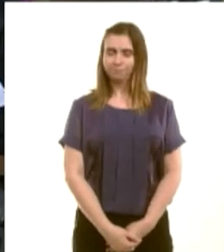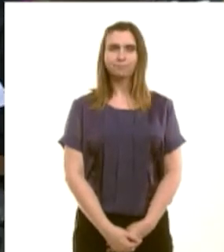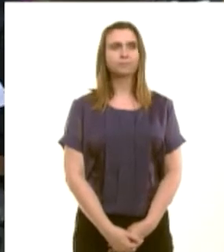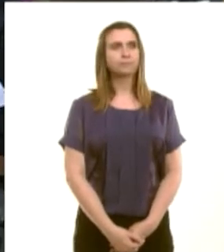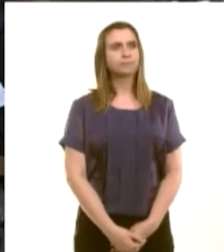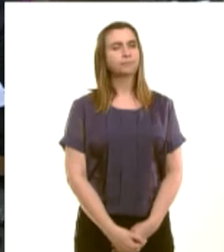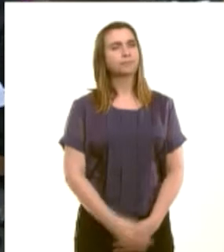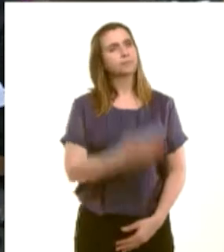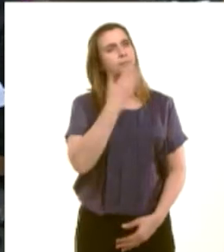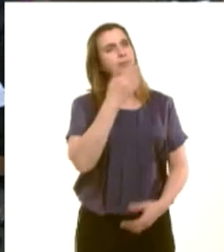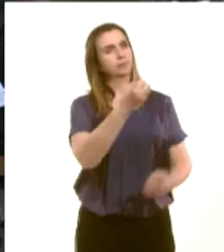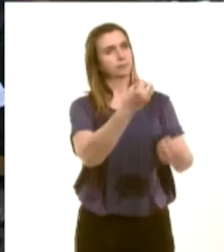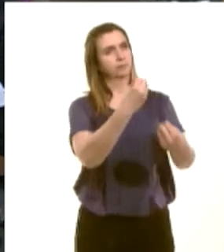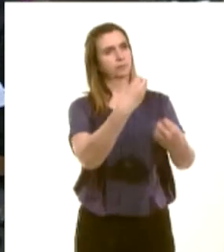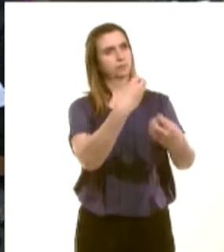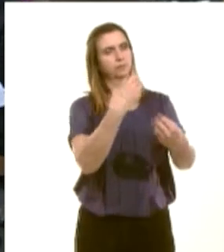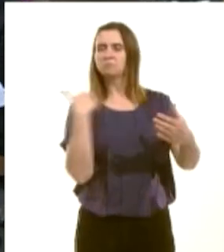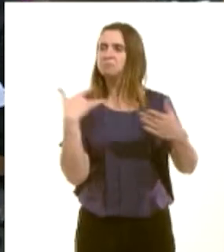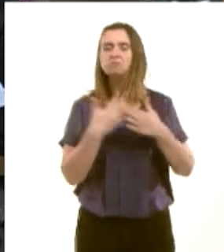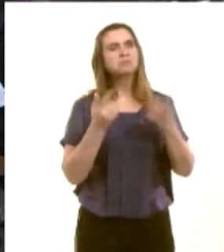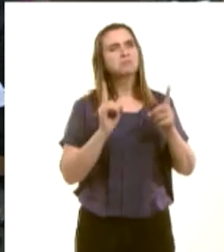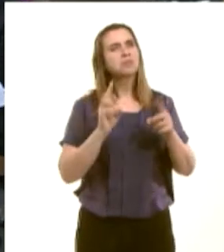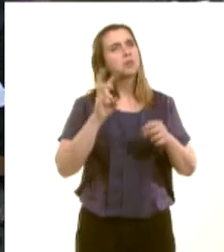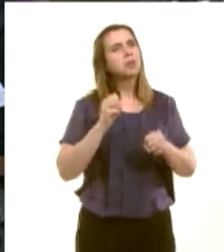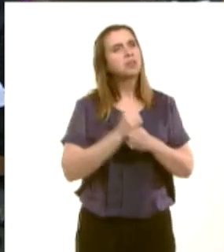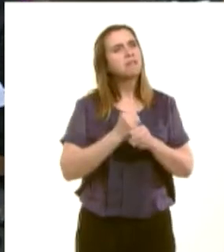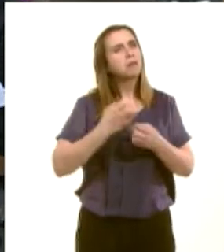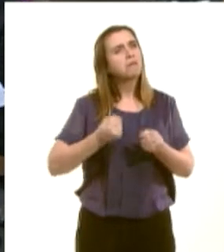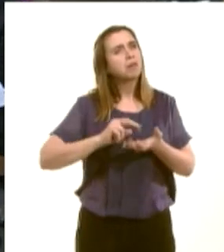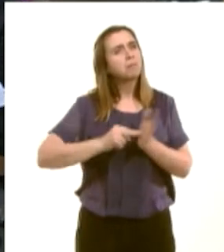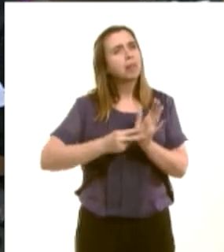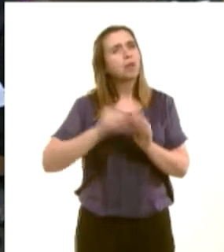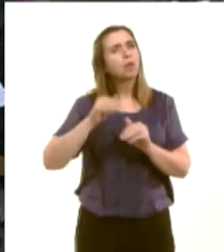roi'r wybodaeth ddiweddaraf am gynlluniau Llywodraeth Cymru i ehangu'r rhwydwaith drafnidiaeth yng ngorllewin Cymru? OAQ(4)2203(FM) Carwyn Jones: Wel, byddwn yn cyhoeddiír cynllun